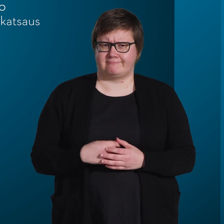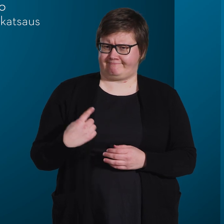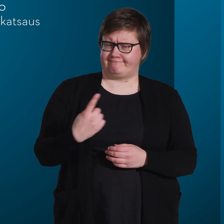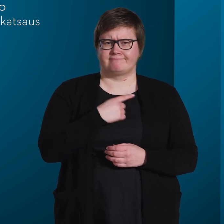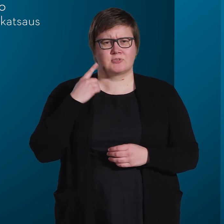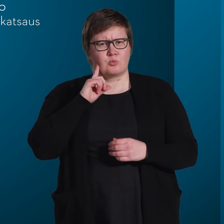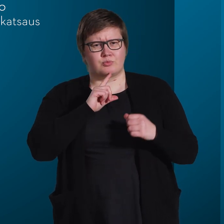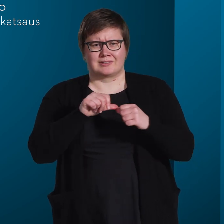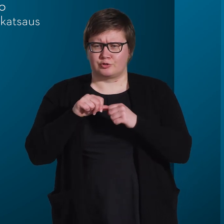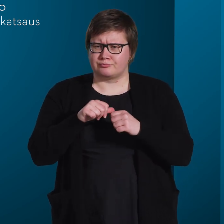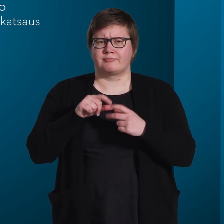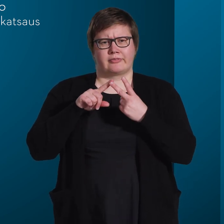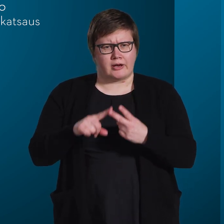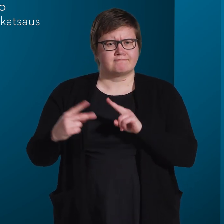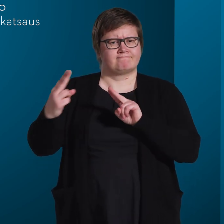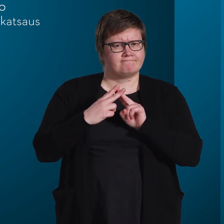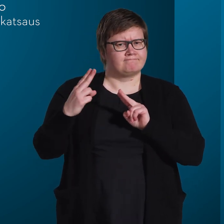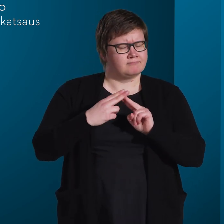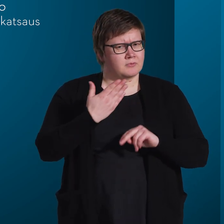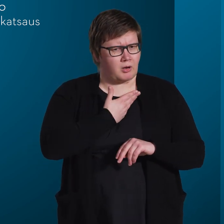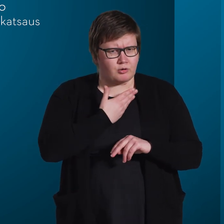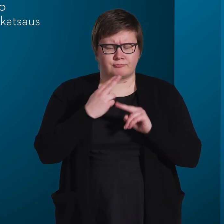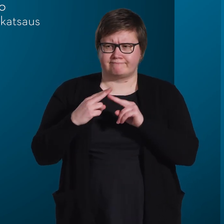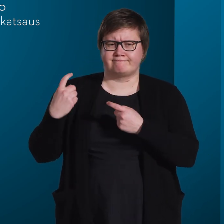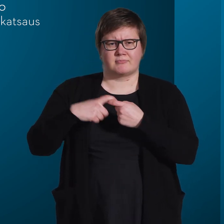Kuurojen Liittoon on taas tullut runsaasti yhteydenottoja kaduilla -